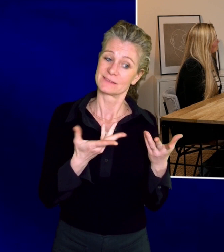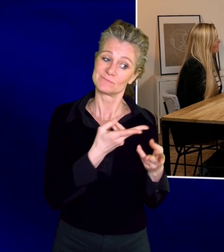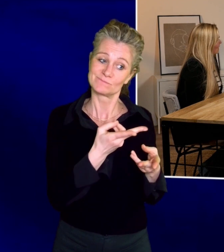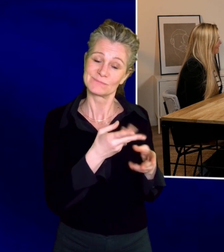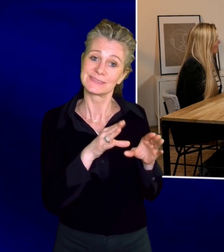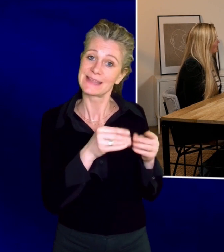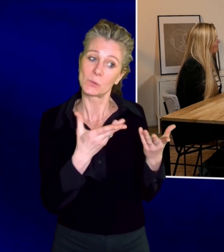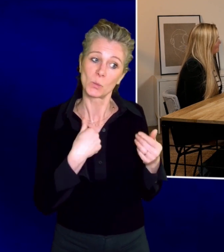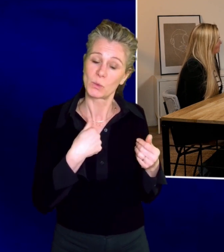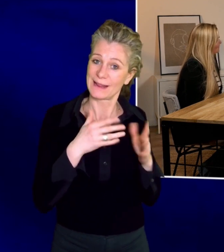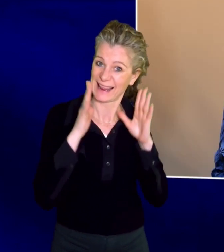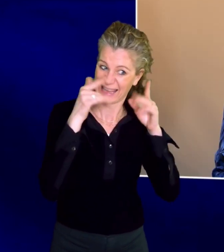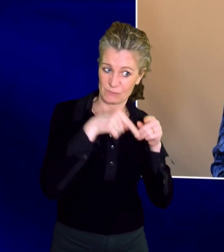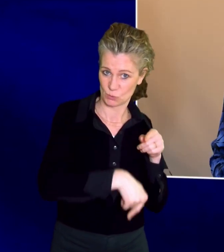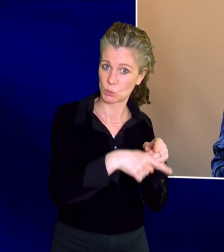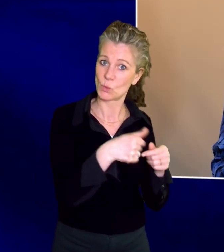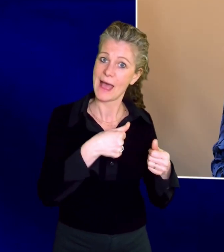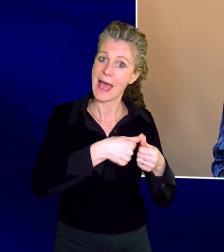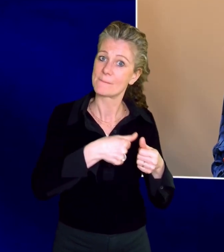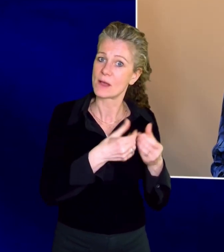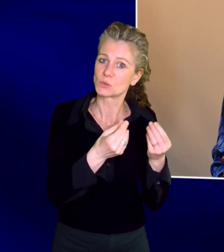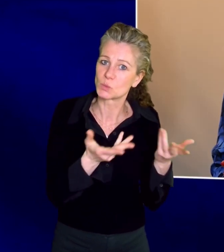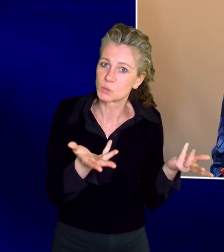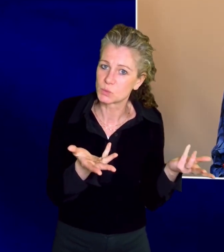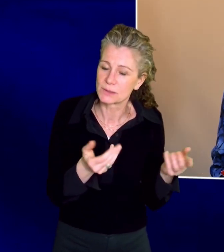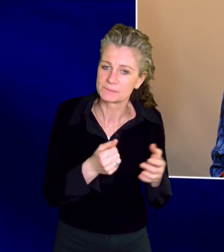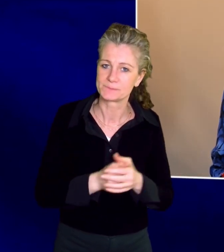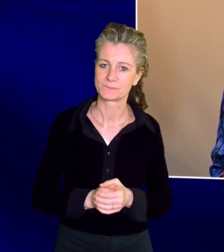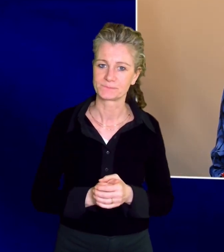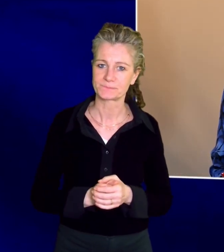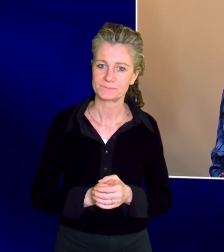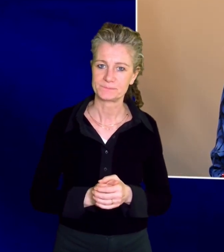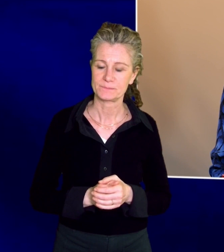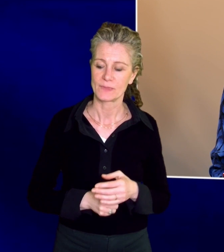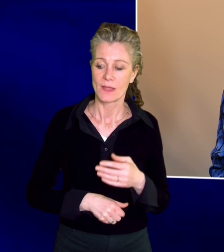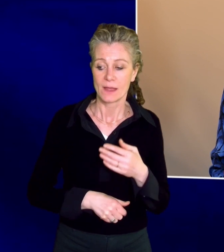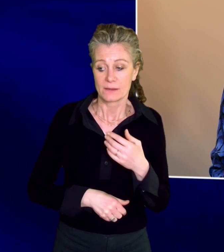Ehm... Voor mij is het, in eerste instantie, gewoon accepteren dat ik Usher heb.